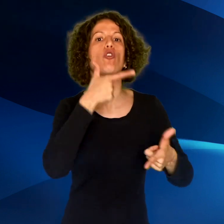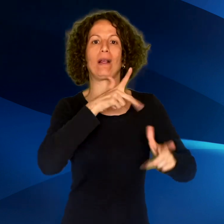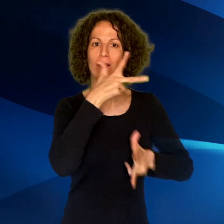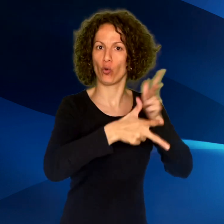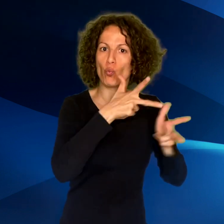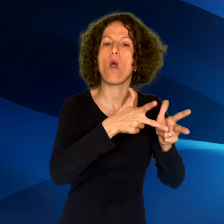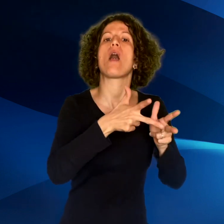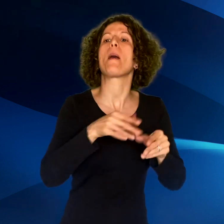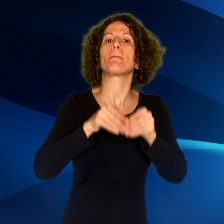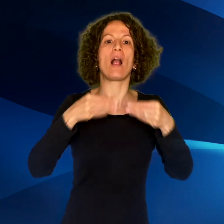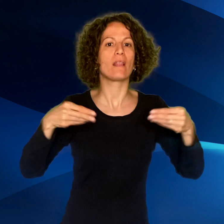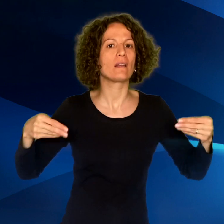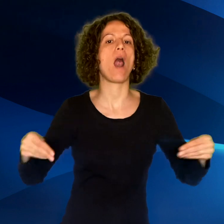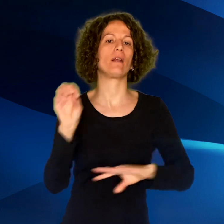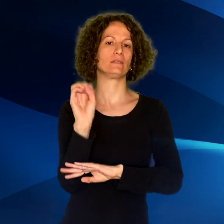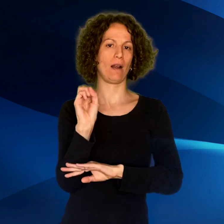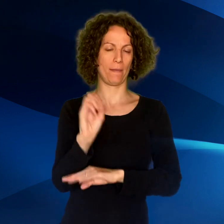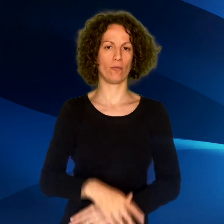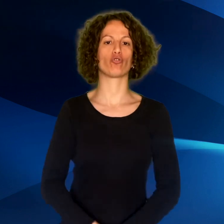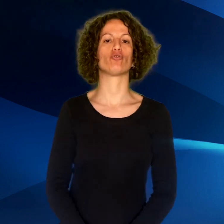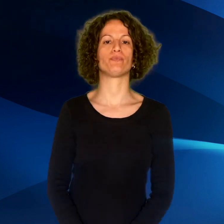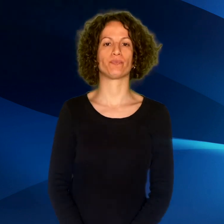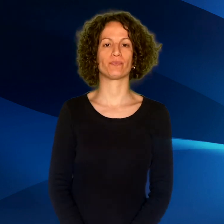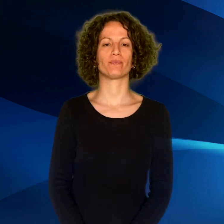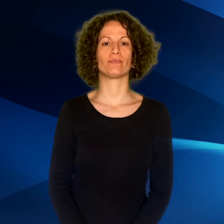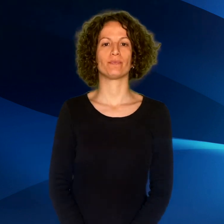inclusa la distribuzione di dizionari di lingua dei segni e materiali per l’insegnamento”.